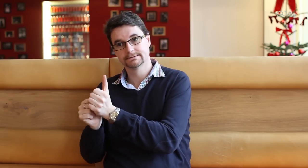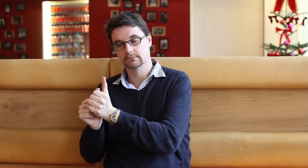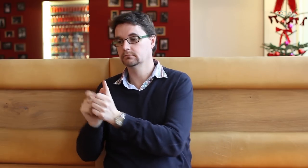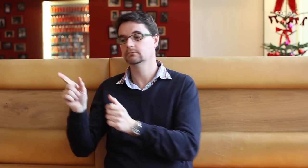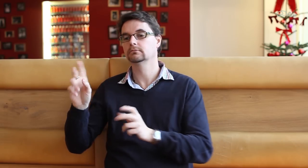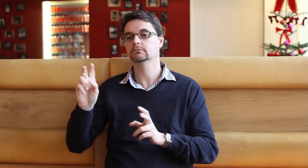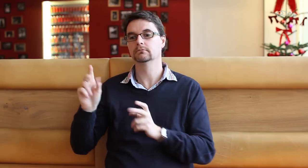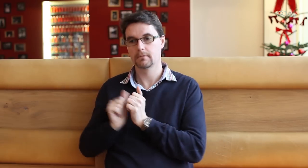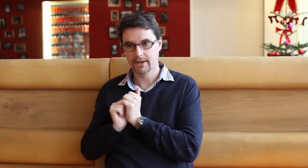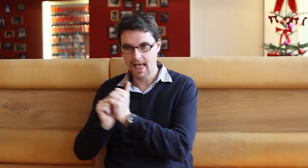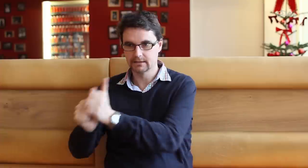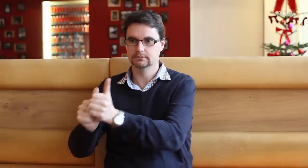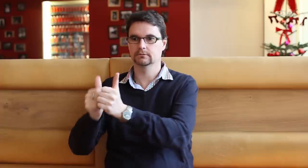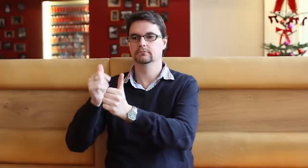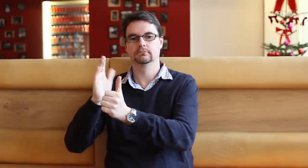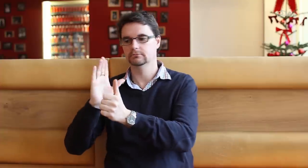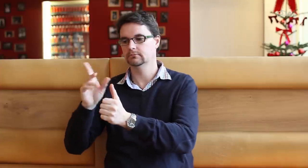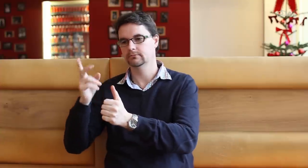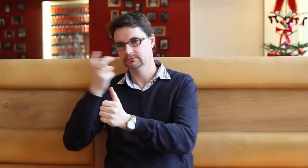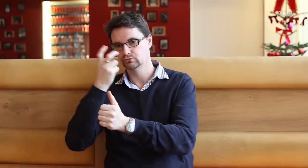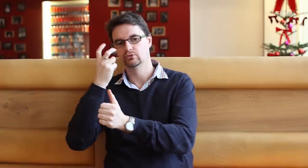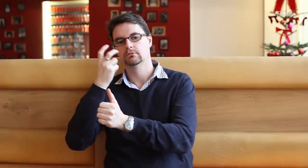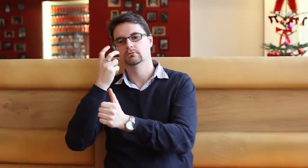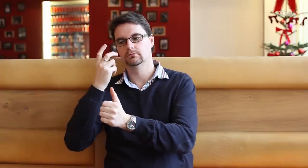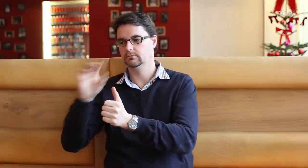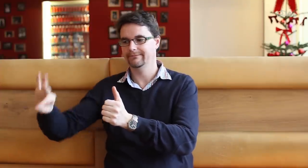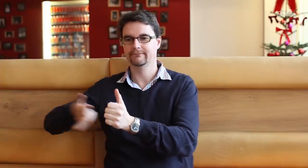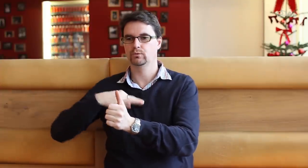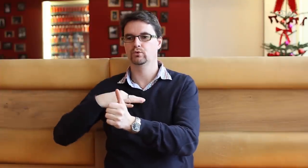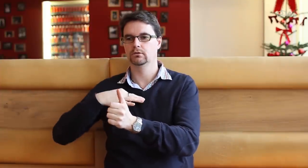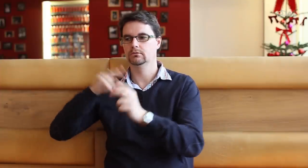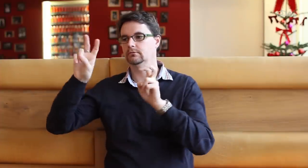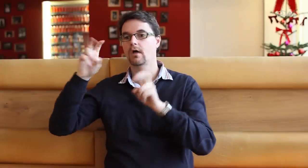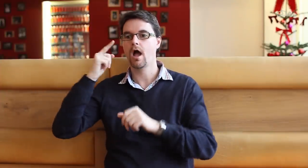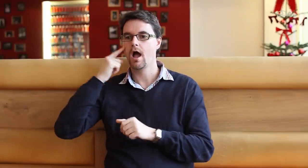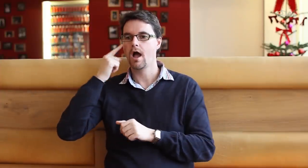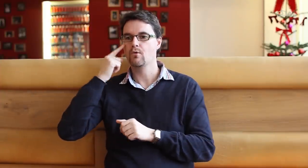Assistenten aber sind meine Begleiter. Sie suchen zum Beispiel für mich. Sie sind meine Augen.